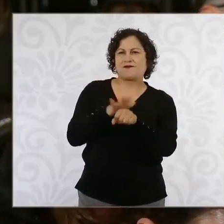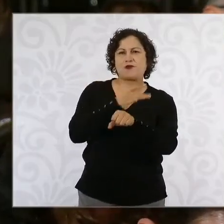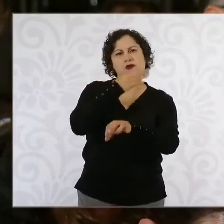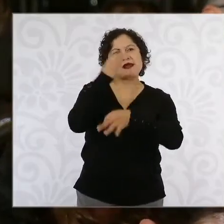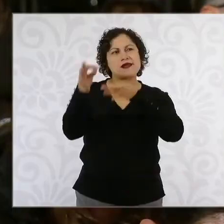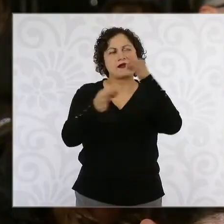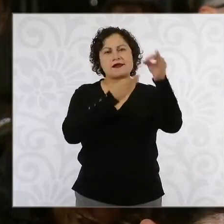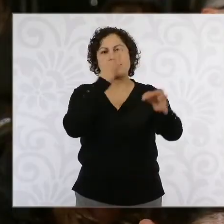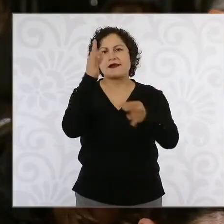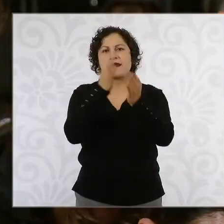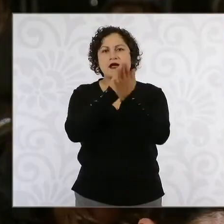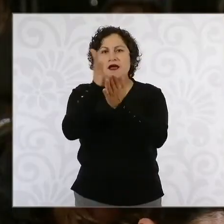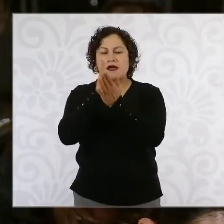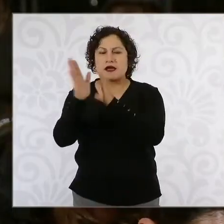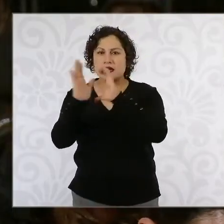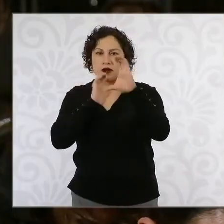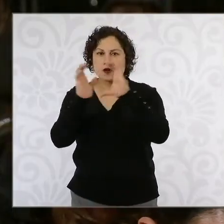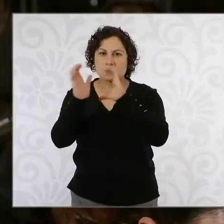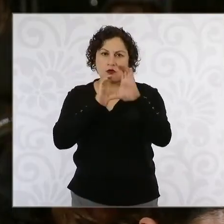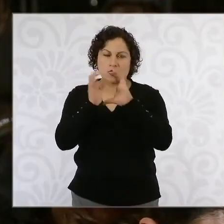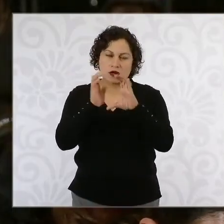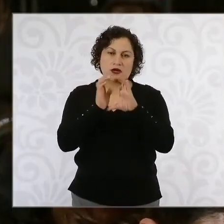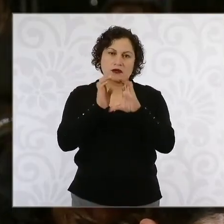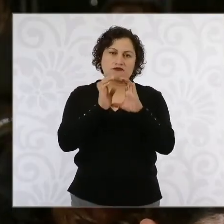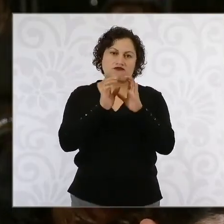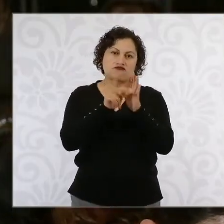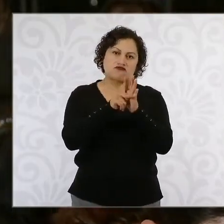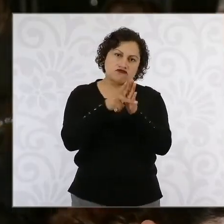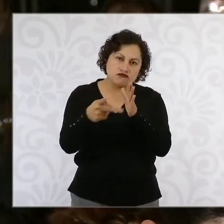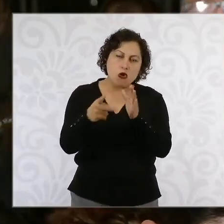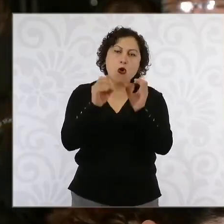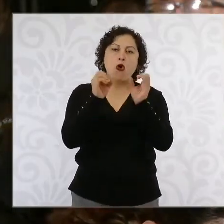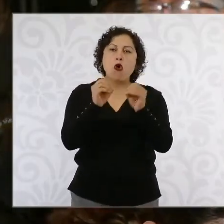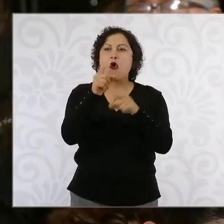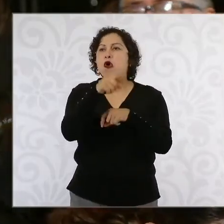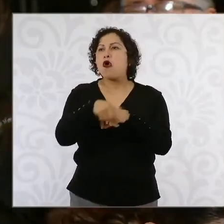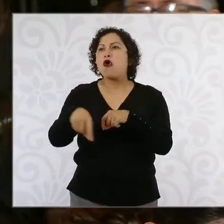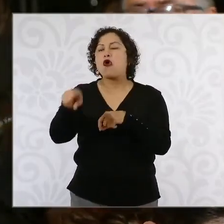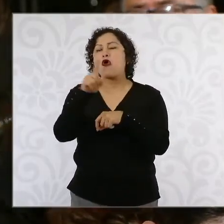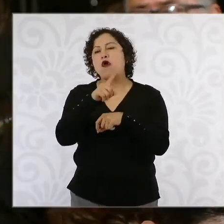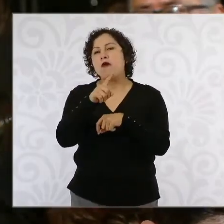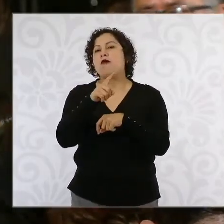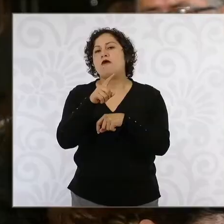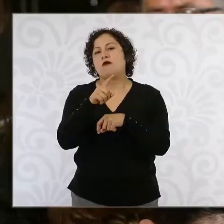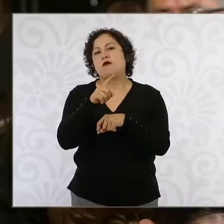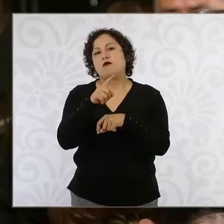oficiales y digitales bueno impresos explica que no están congelados los contratos con proveedores